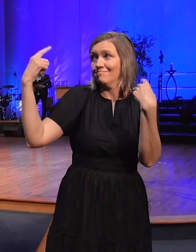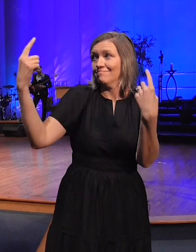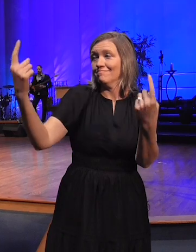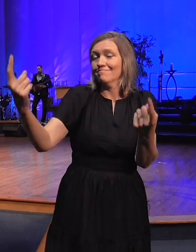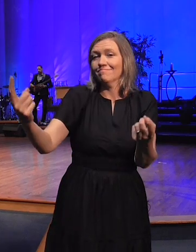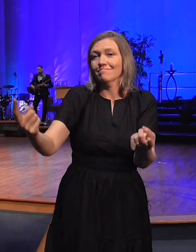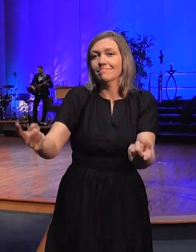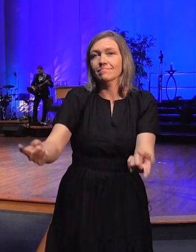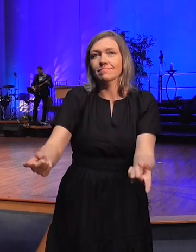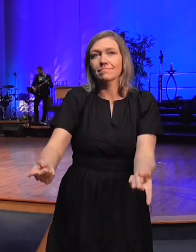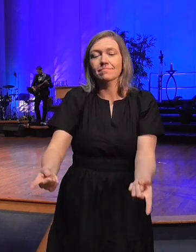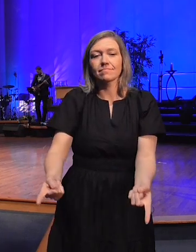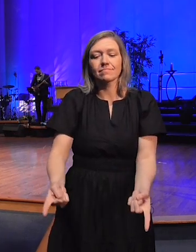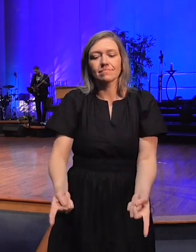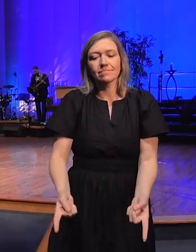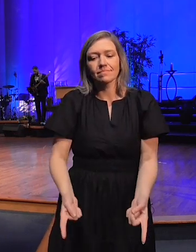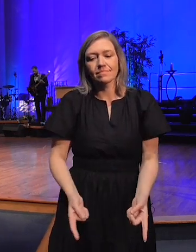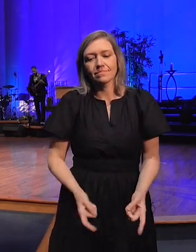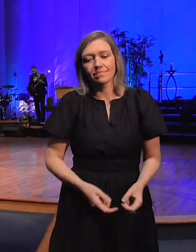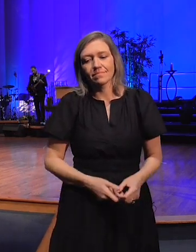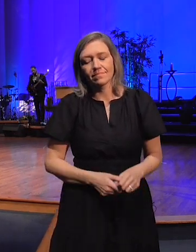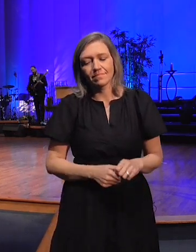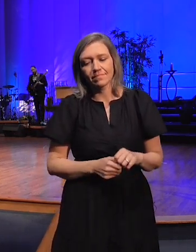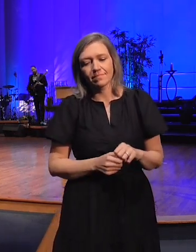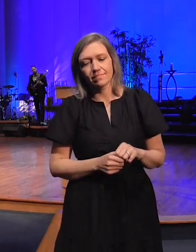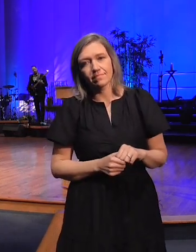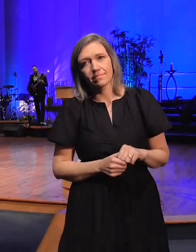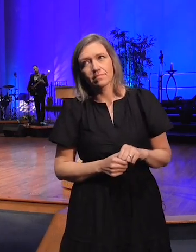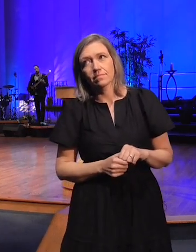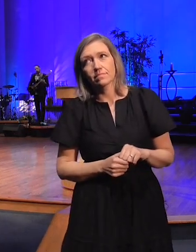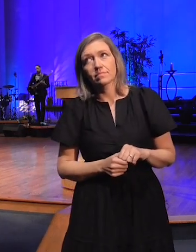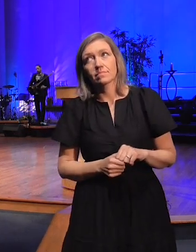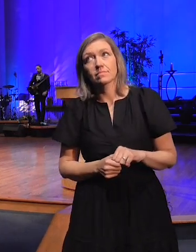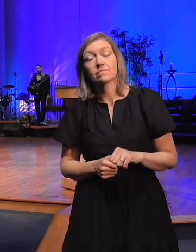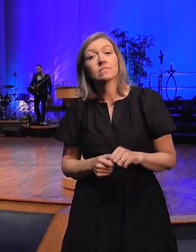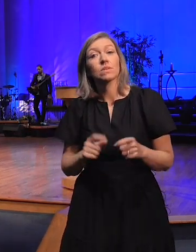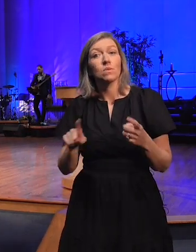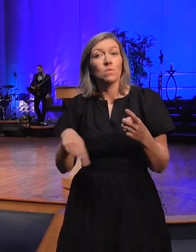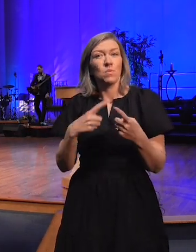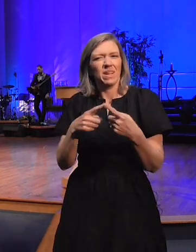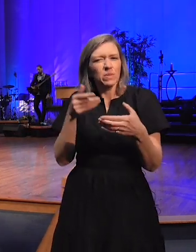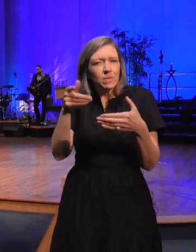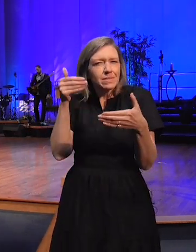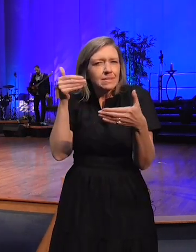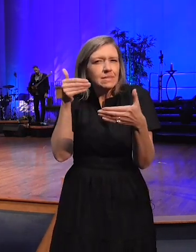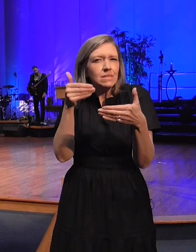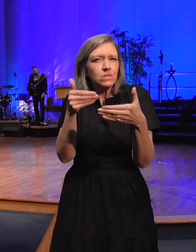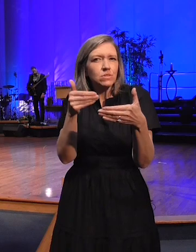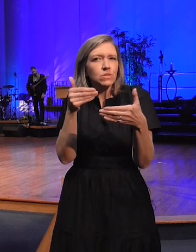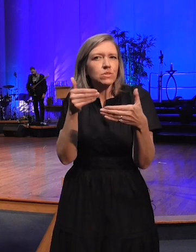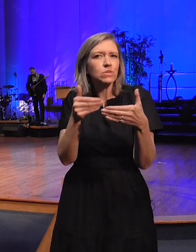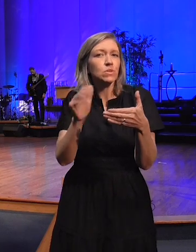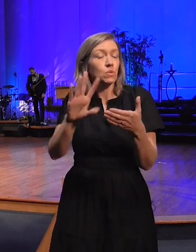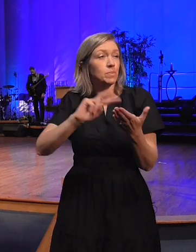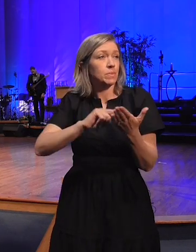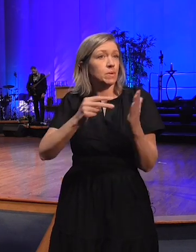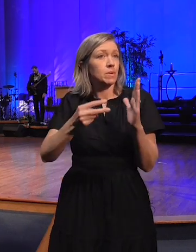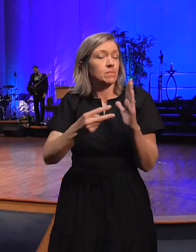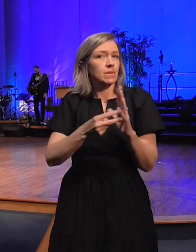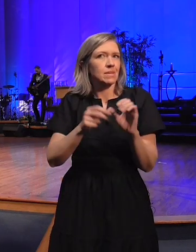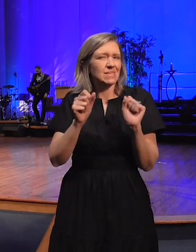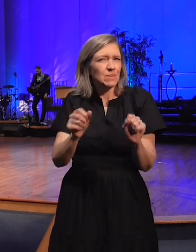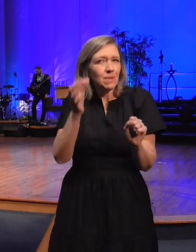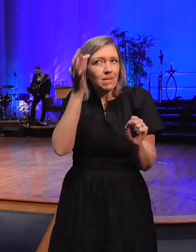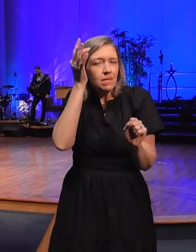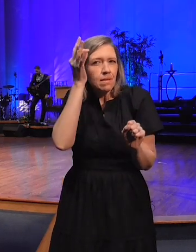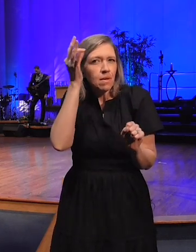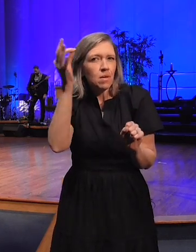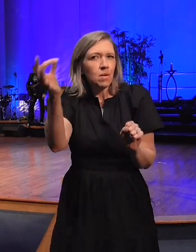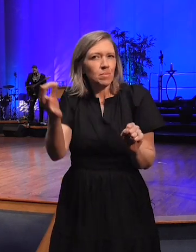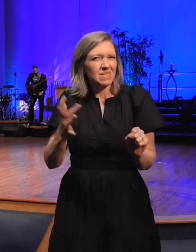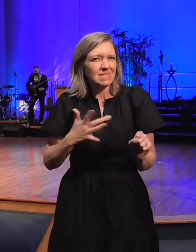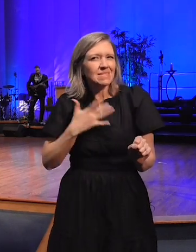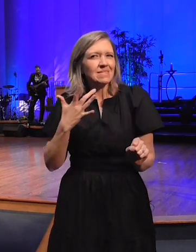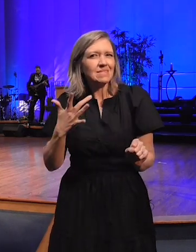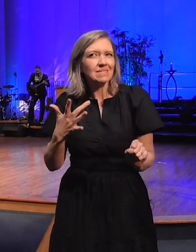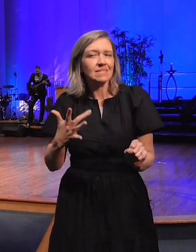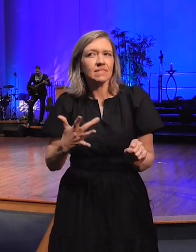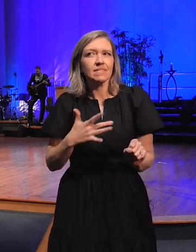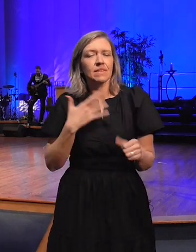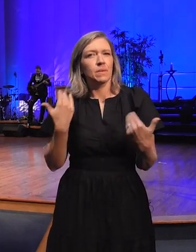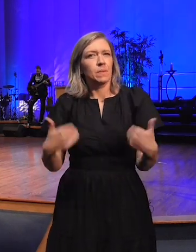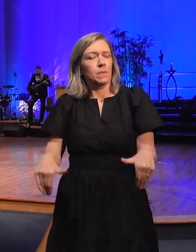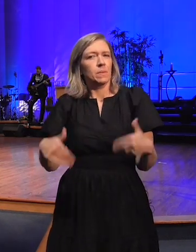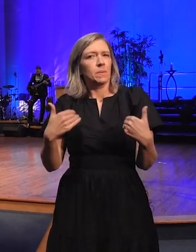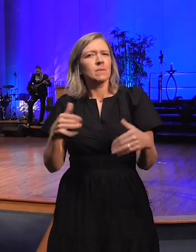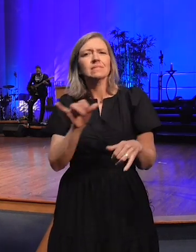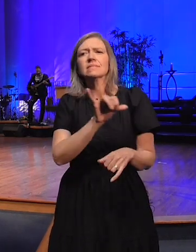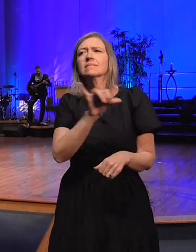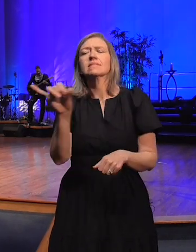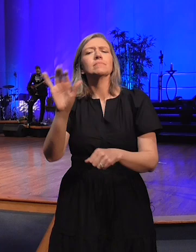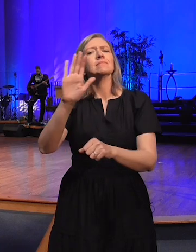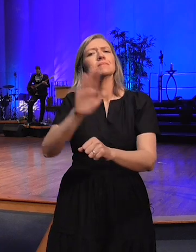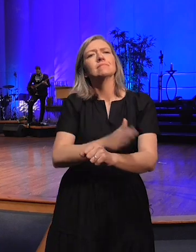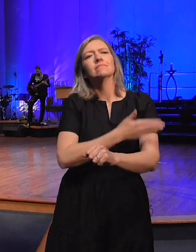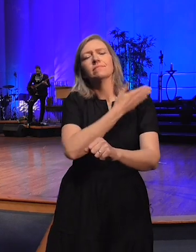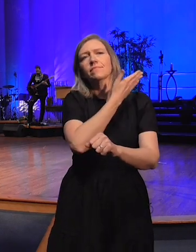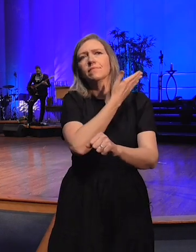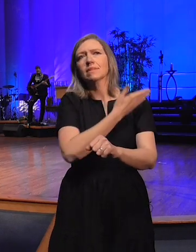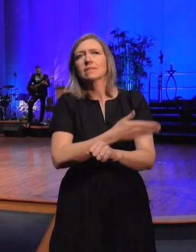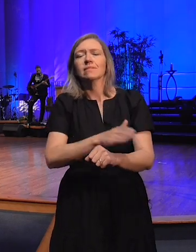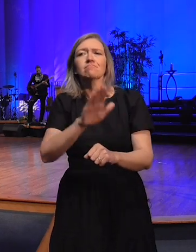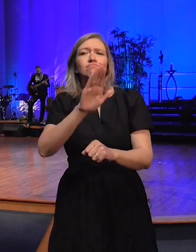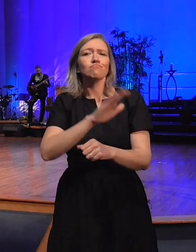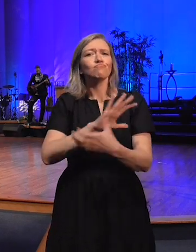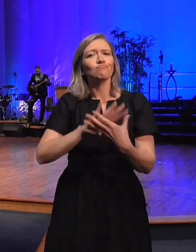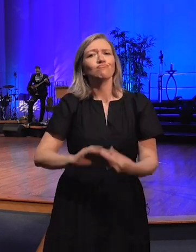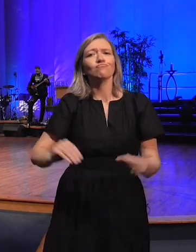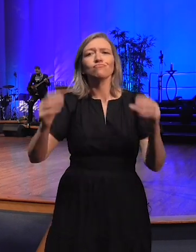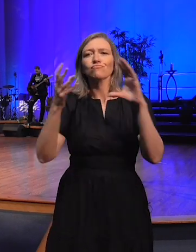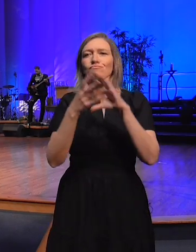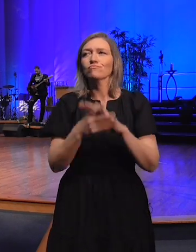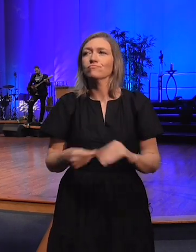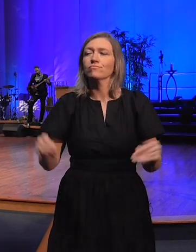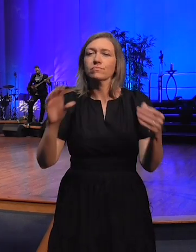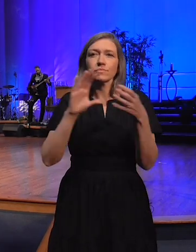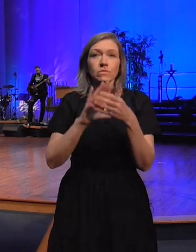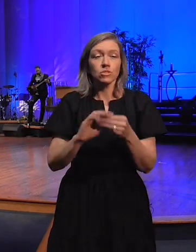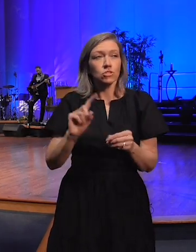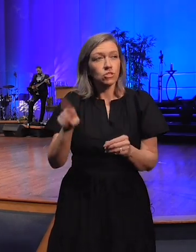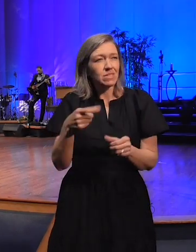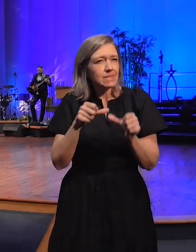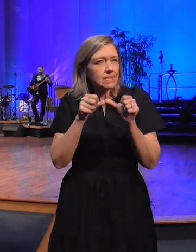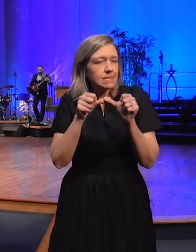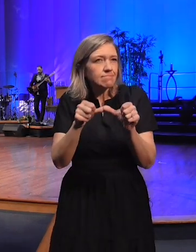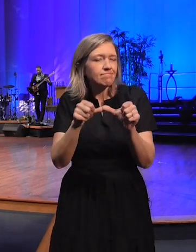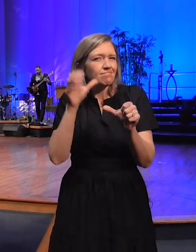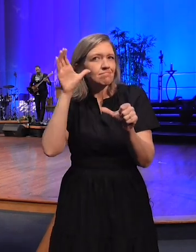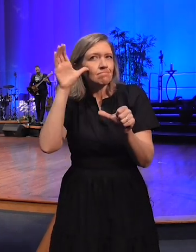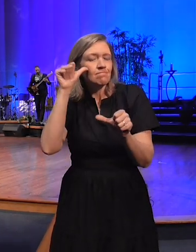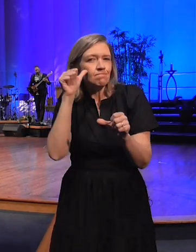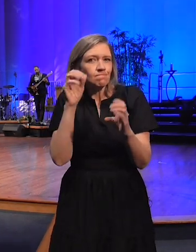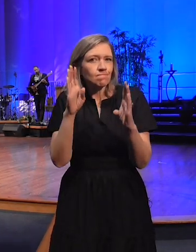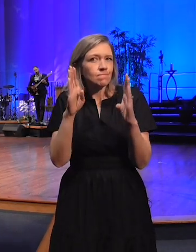el tiempo y cuando estás cerca de él casi puedes escuchar. es como una sinfonía solo sigue escuchando